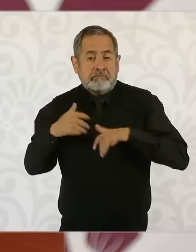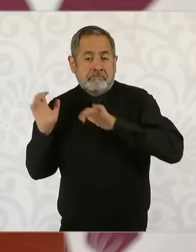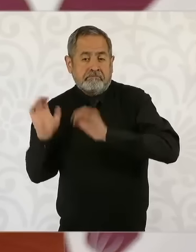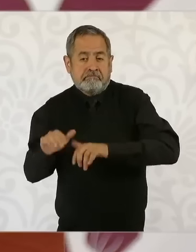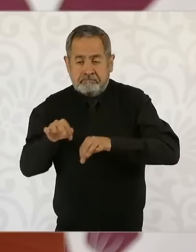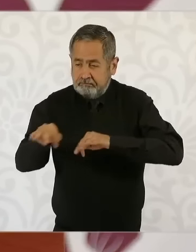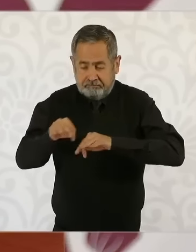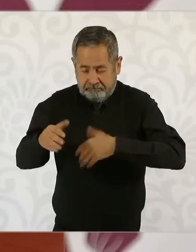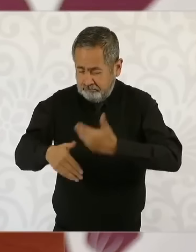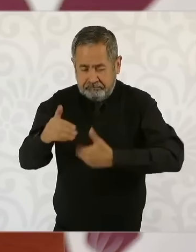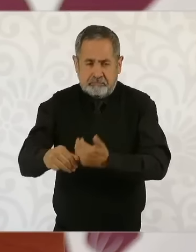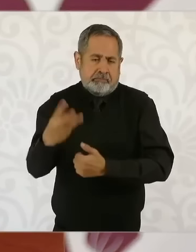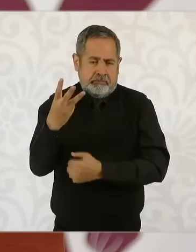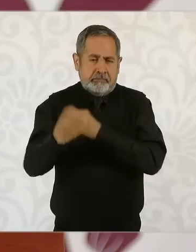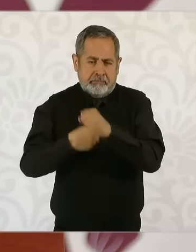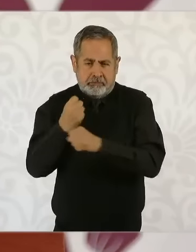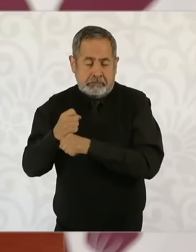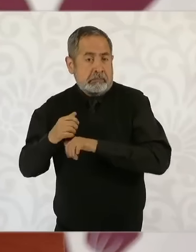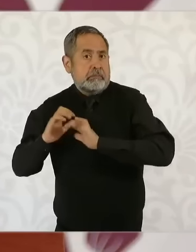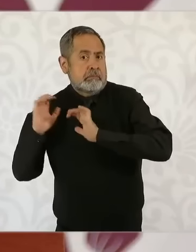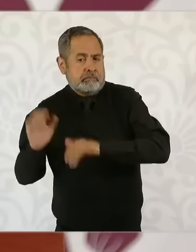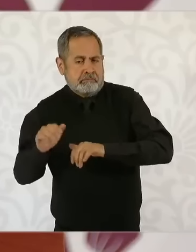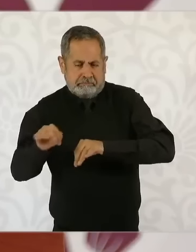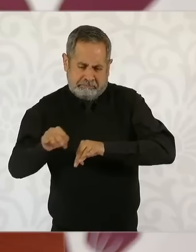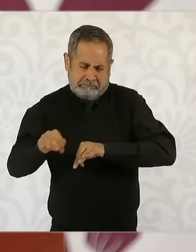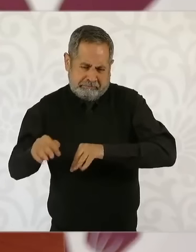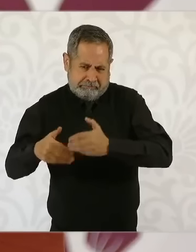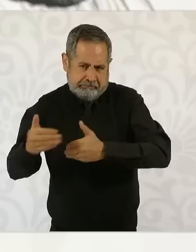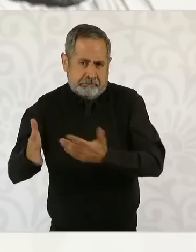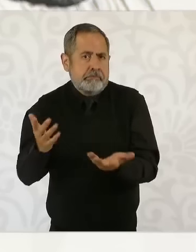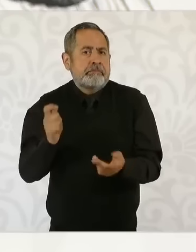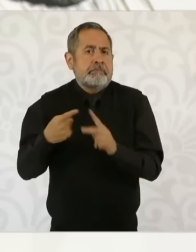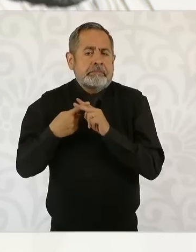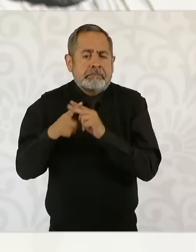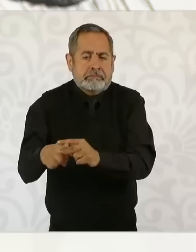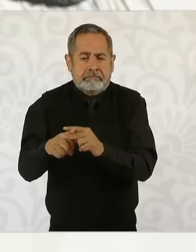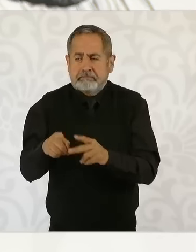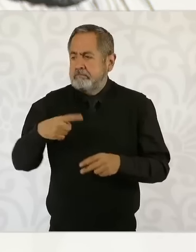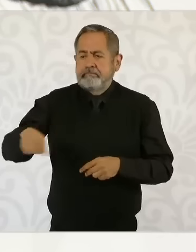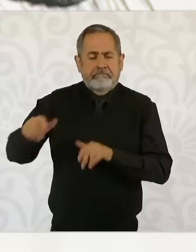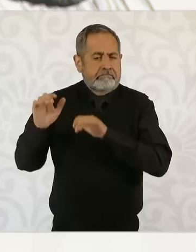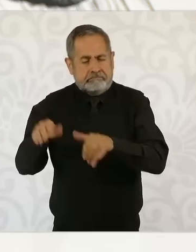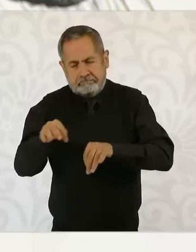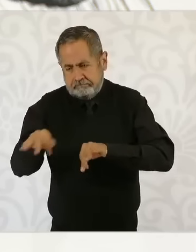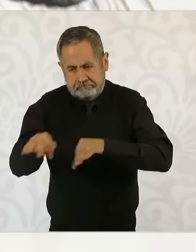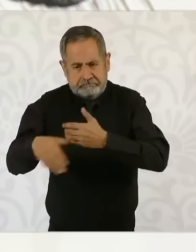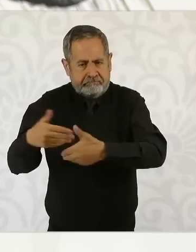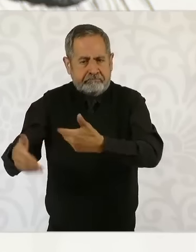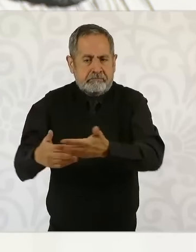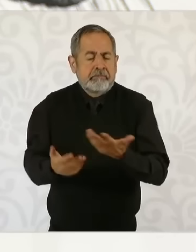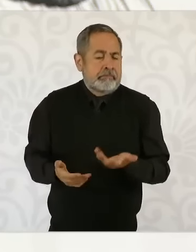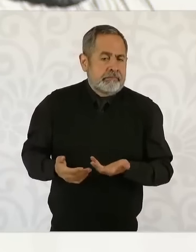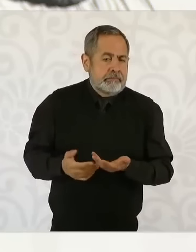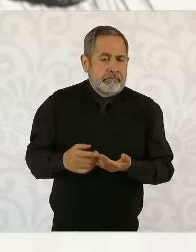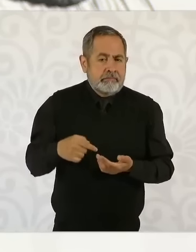en 3 años pero de todas maneras apenas inició esa construcción entonces en el segundo trimestre pues